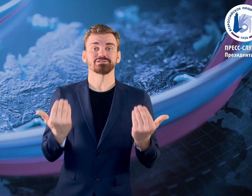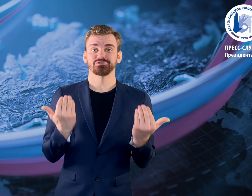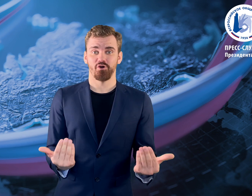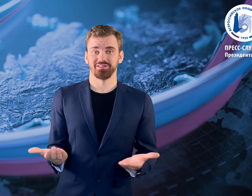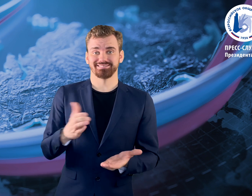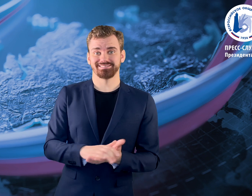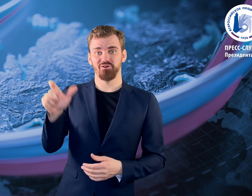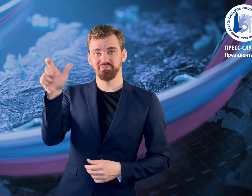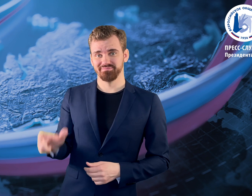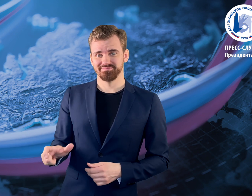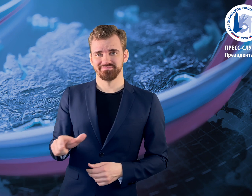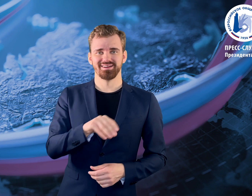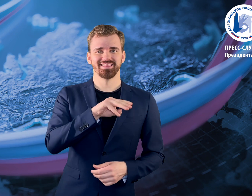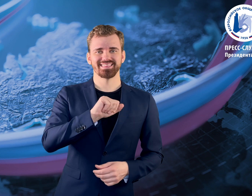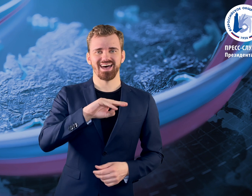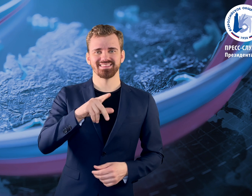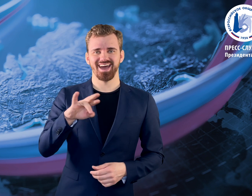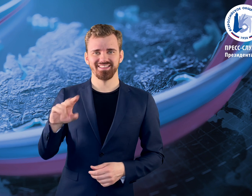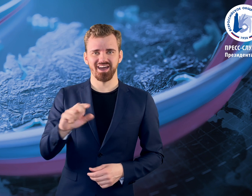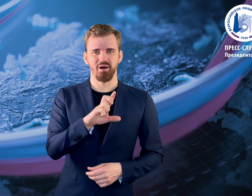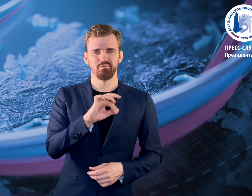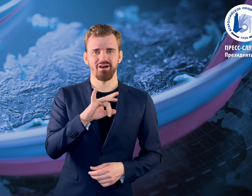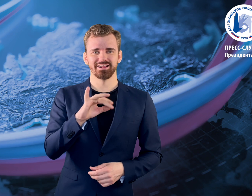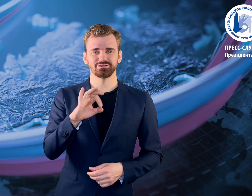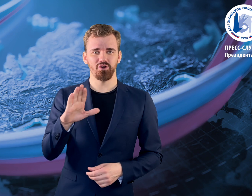Сегодня мы знакомим Вас с Татьяной Борисовой,